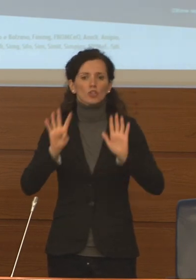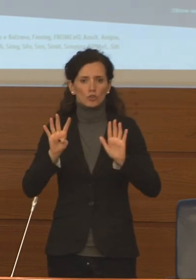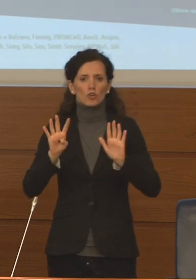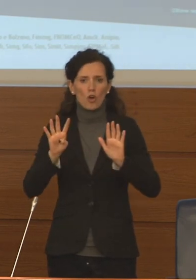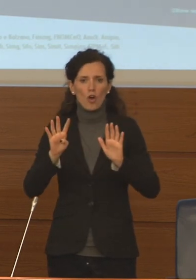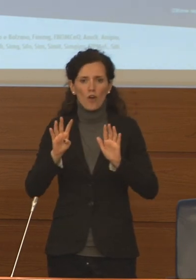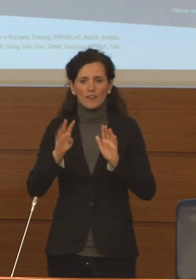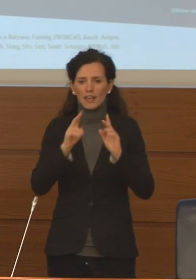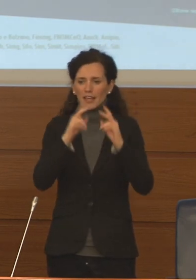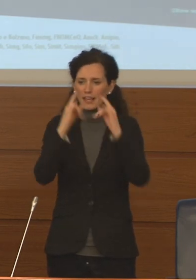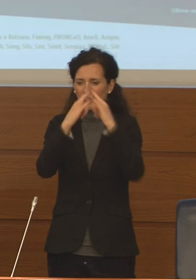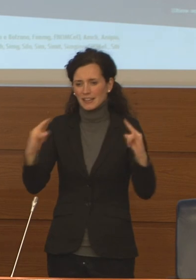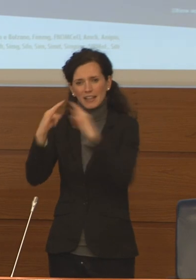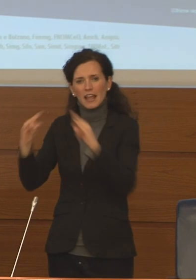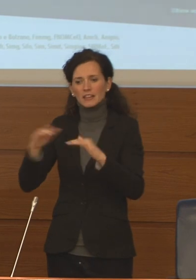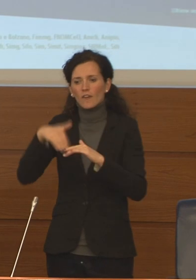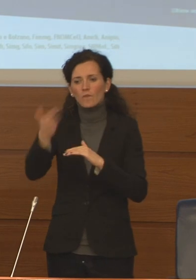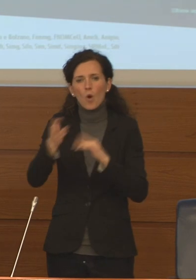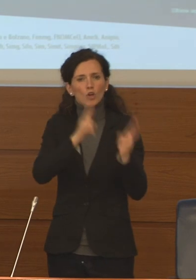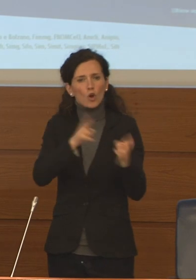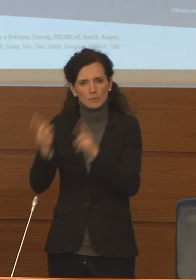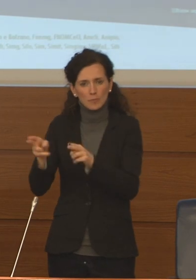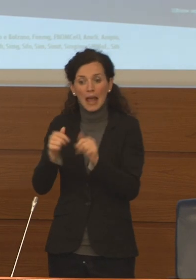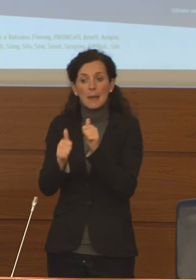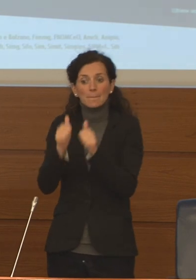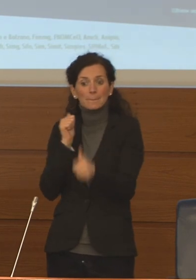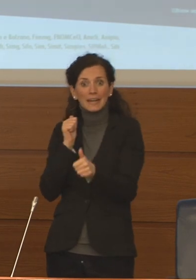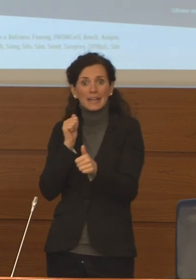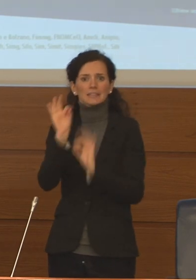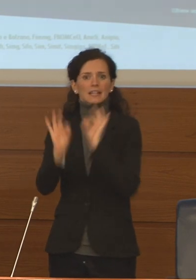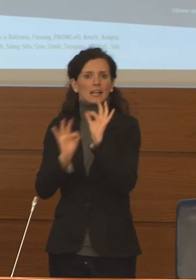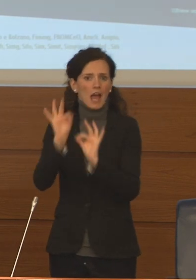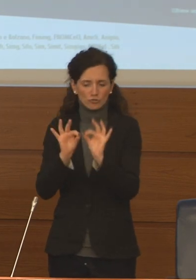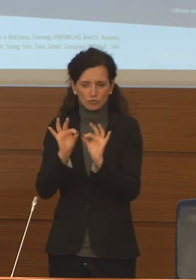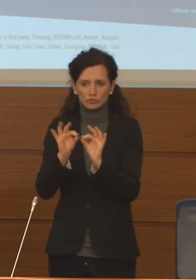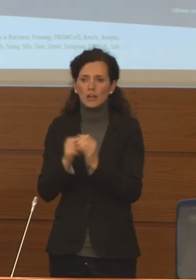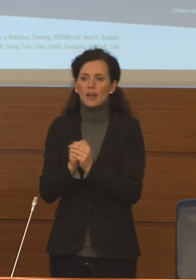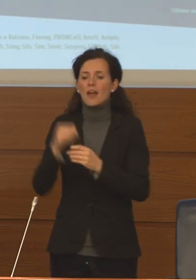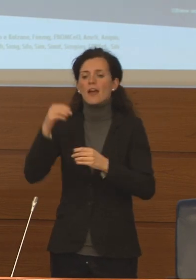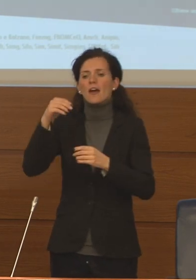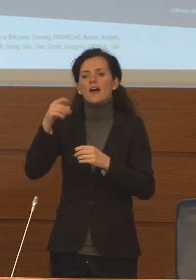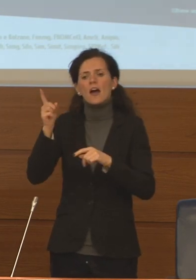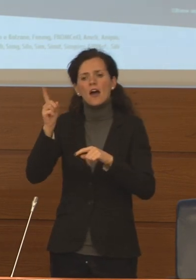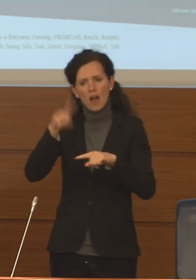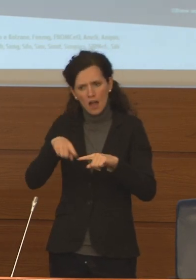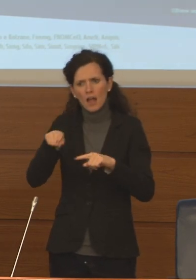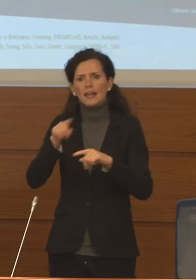abbiamo installato, anche nelle carceri abbiamo messo a disposizione